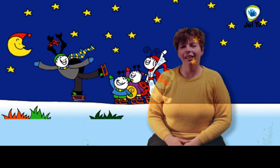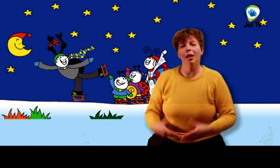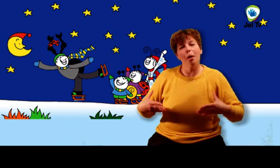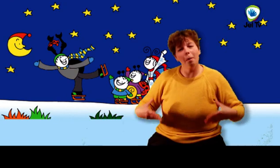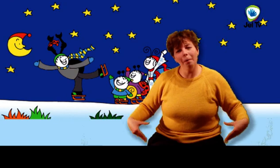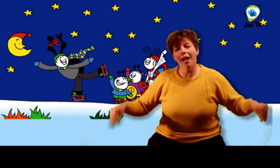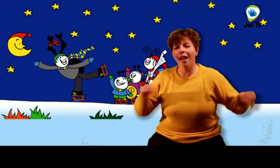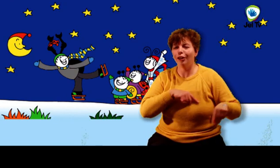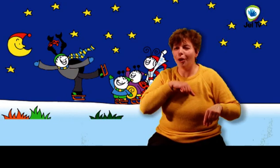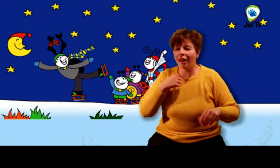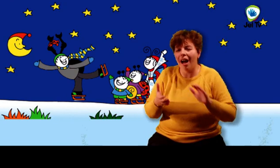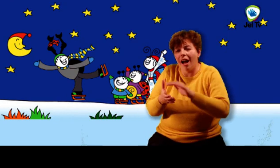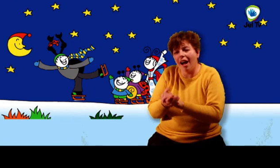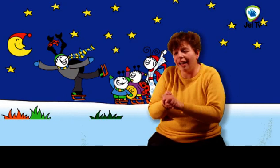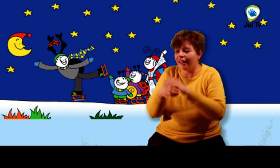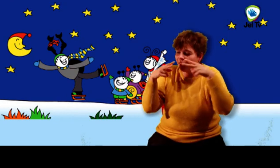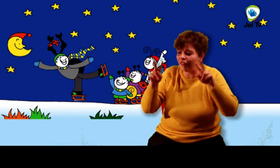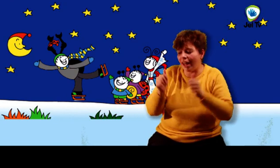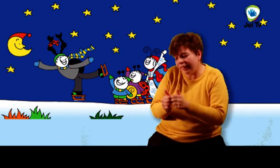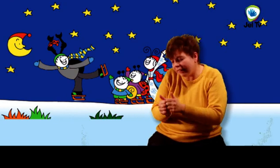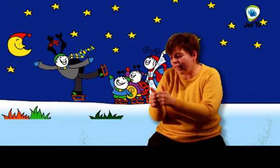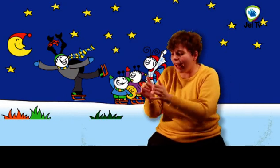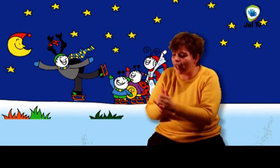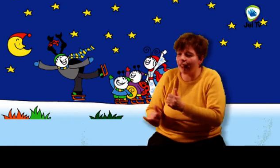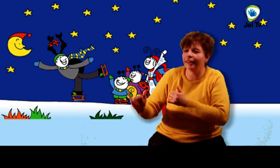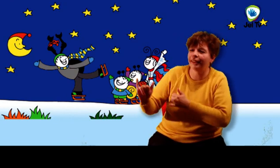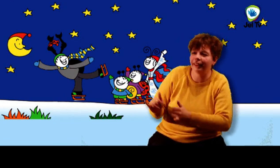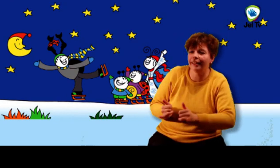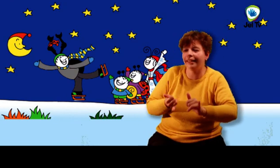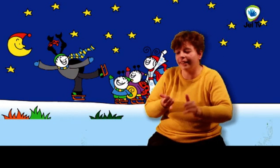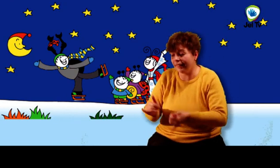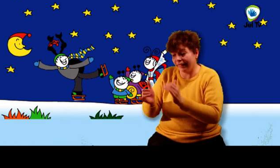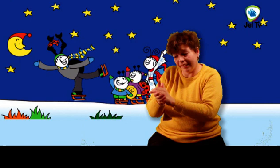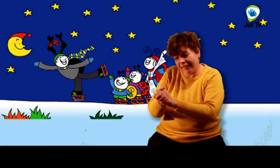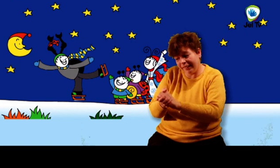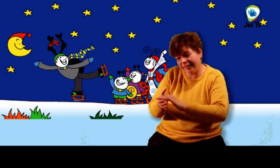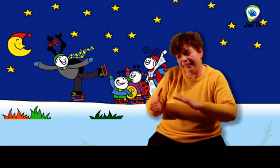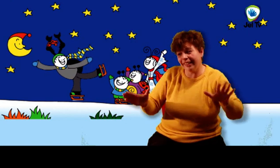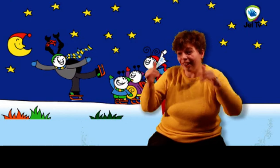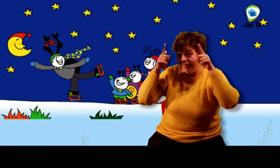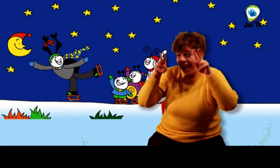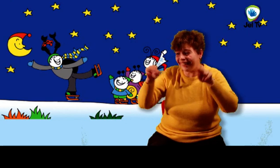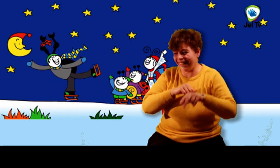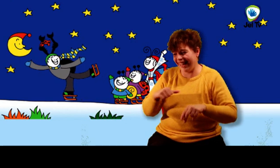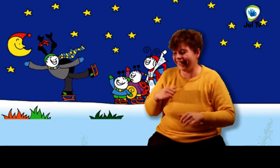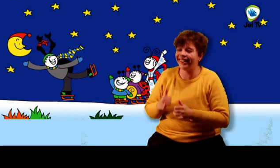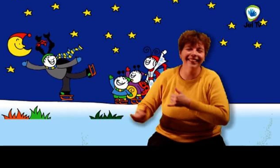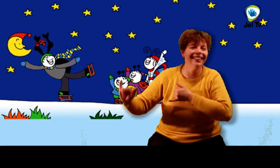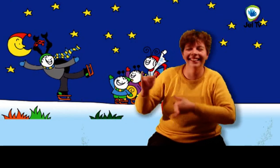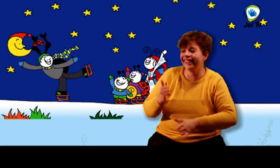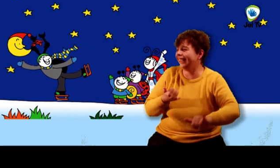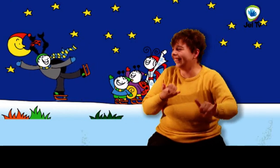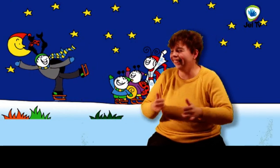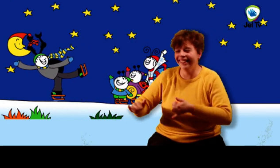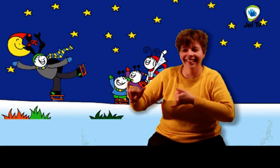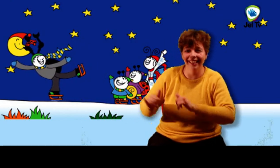Milla sokáig haladt kézen fogva Vendellel. Egyszer aztán elengedte, és a szarvasbogár egyedül siklott tovább a jégen.